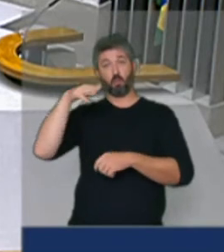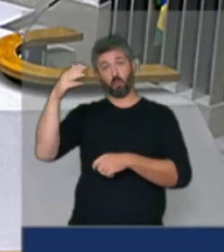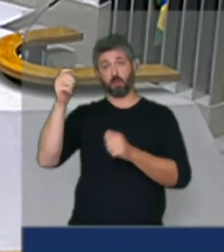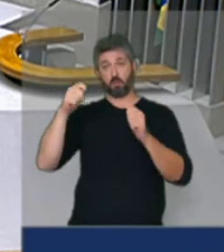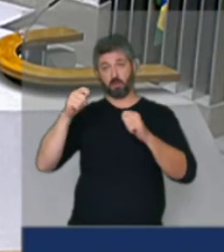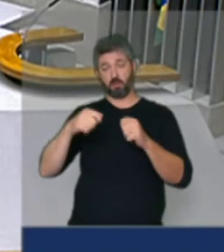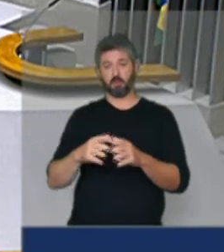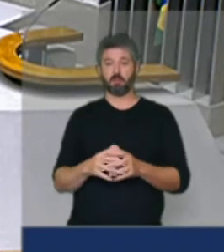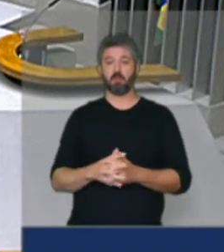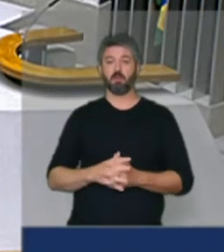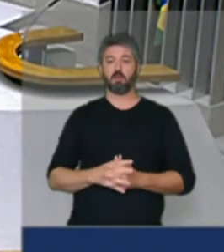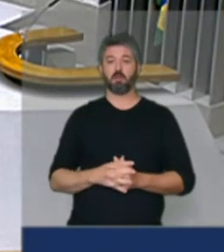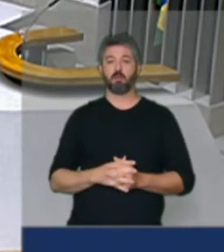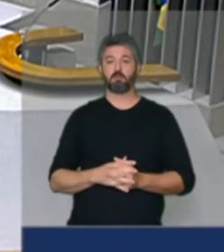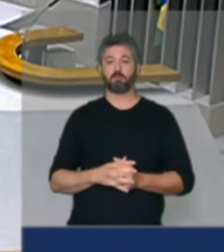VAMOS ENTÃO, DEPUTADO CELSO SABINO ESTÁ... JÁ PASSO A